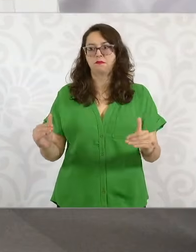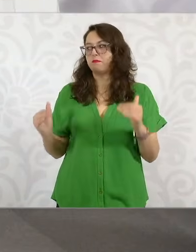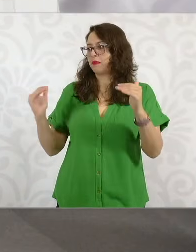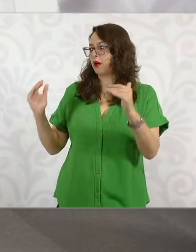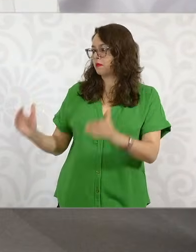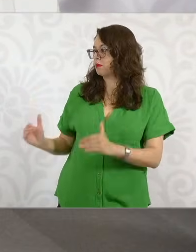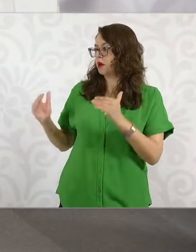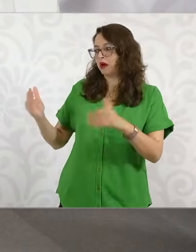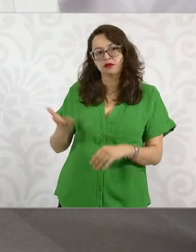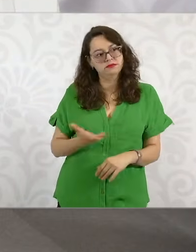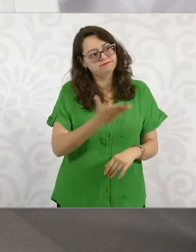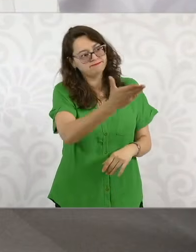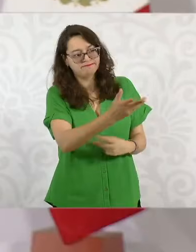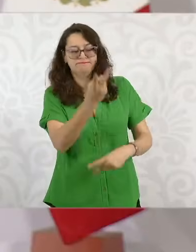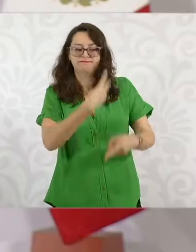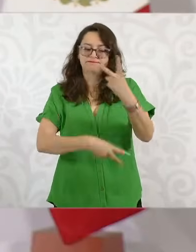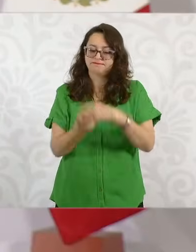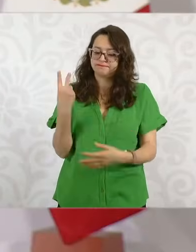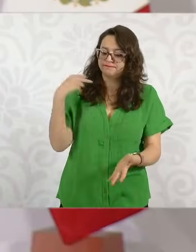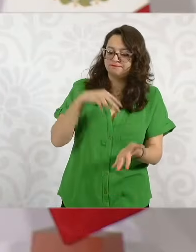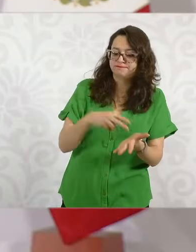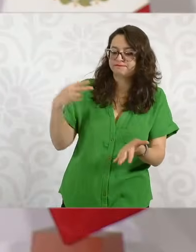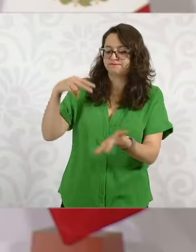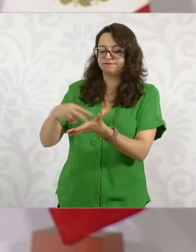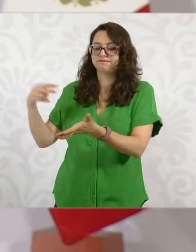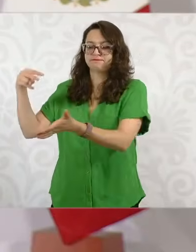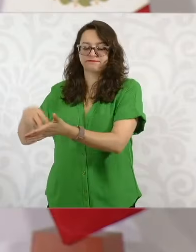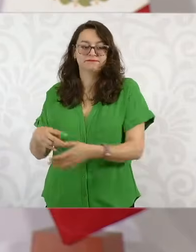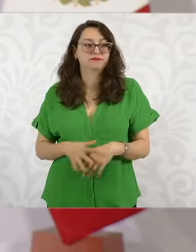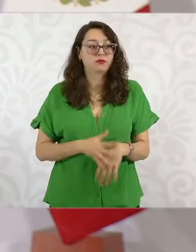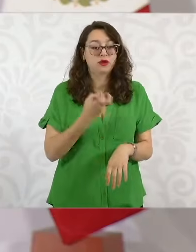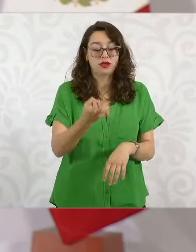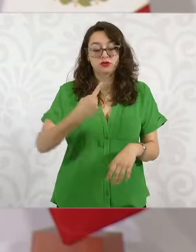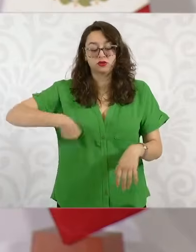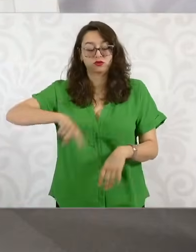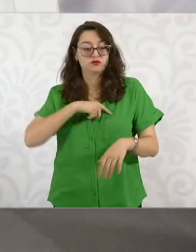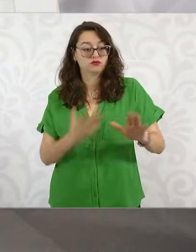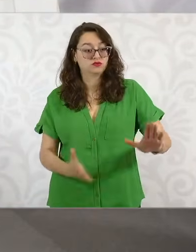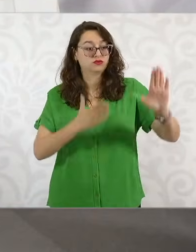y Grupo Basol con la salud, la innovación y el futuro de México. Muchas gracias. Muchas gracias.